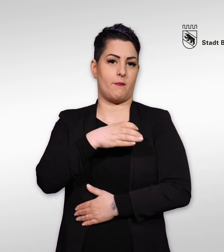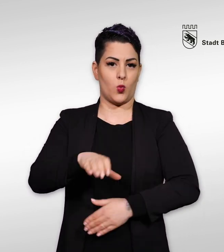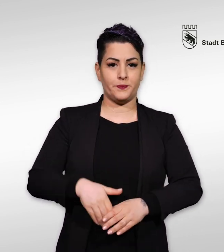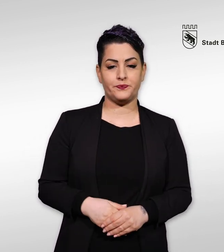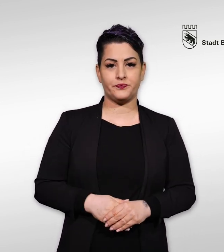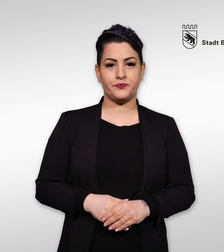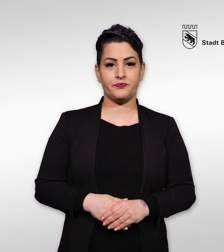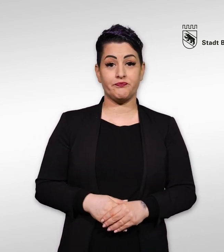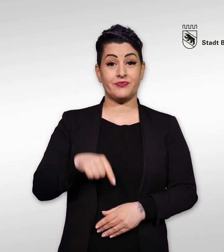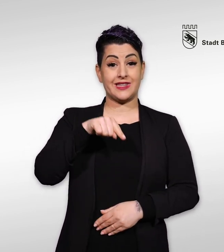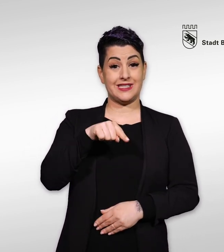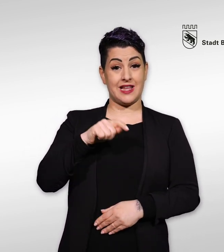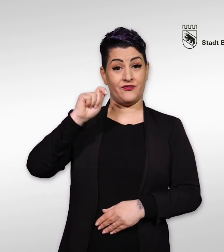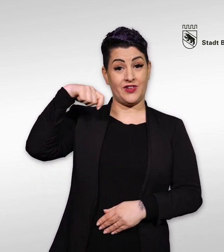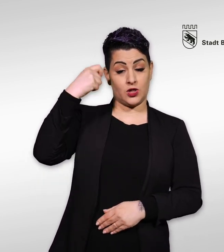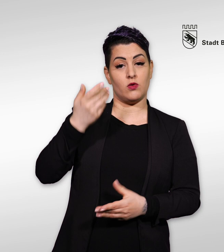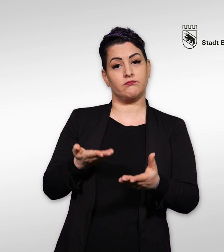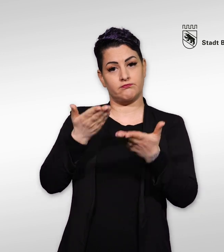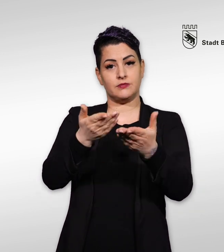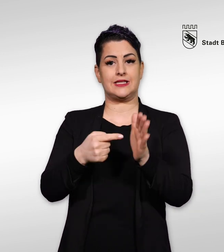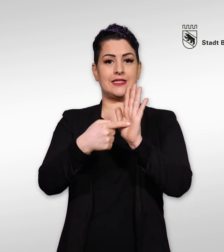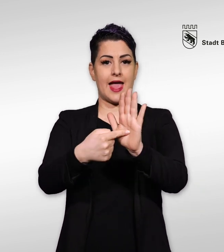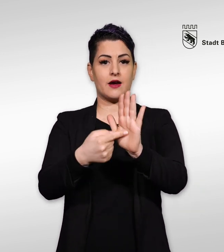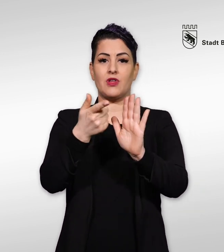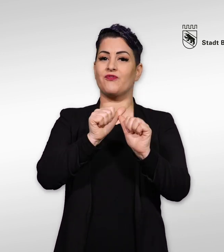In diesem Video zeigen wir Ihnen, wie Sie sich anmelden können.